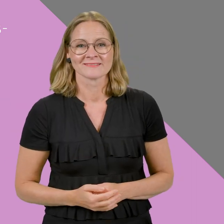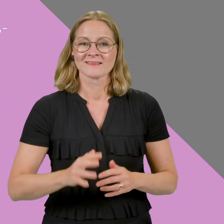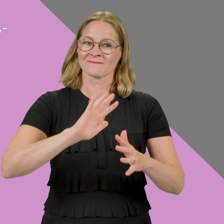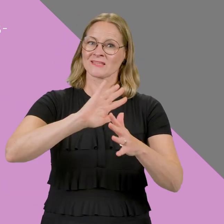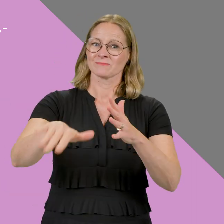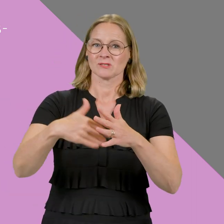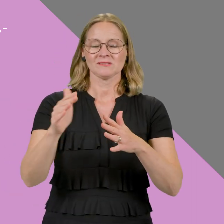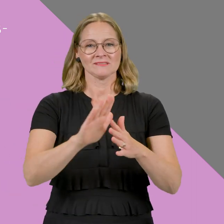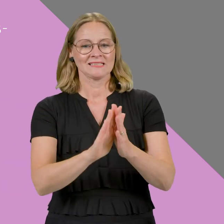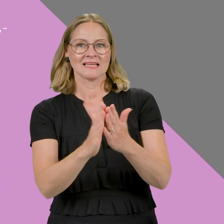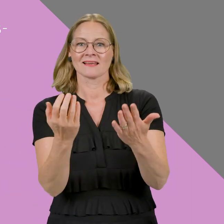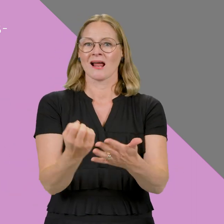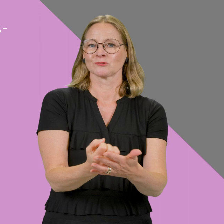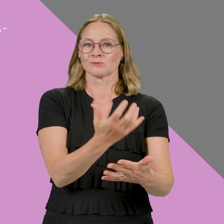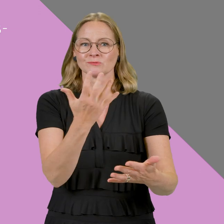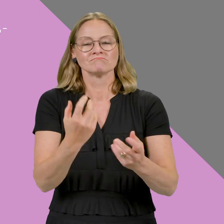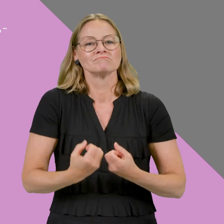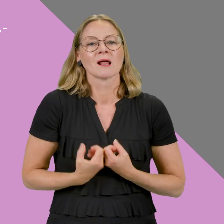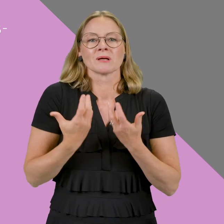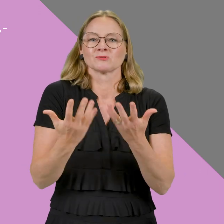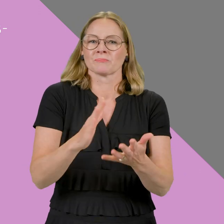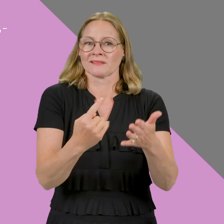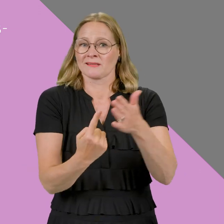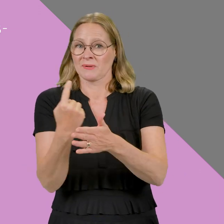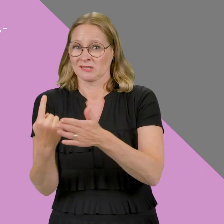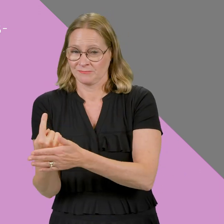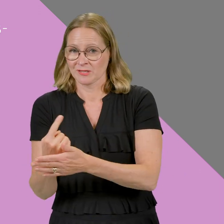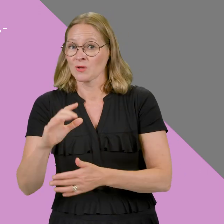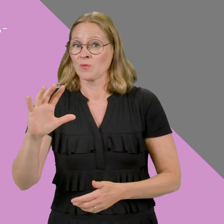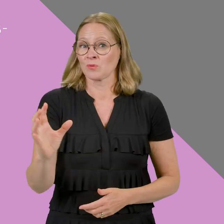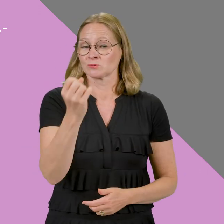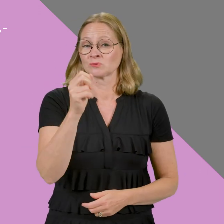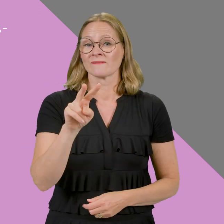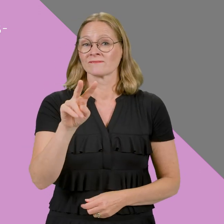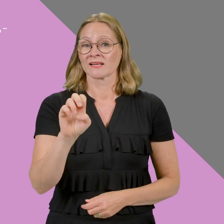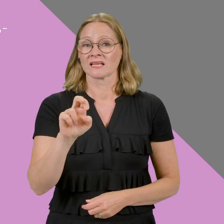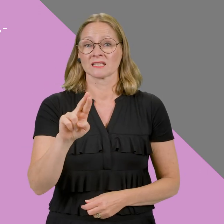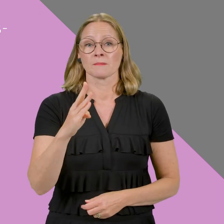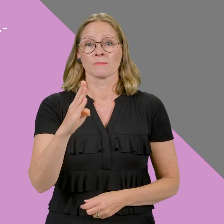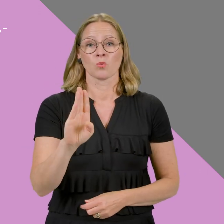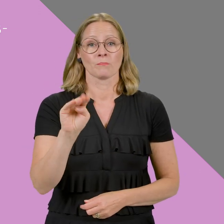Viittomakielisen kirjallisuuden ja ilmaisun tapahtuma Ursa Verbum -